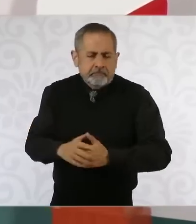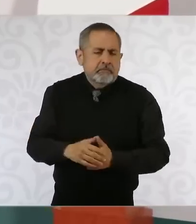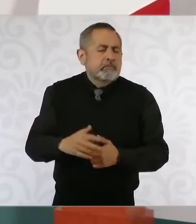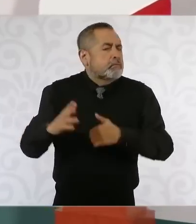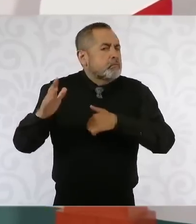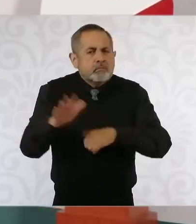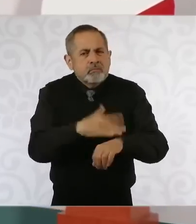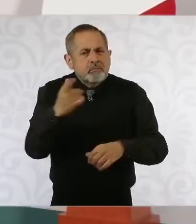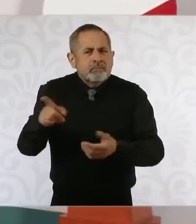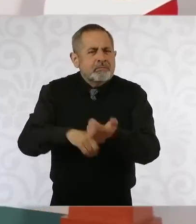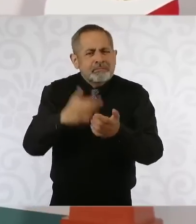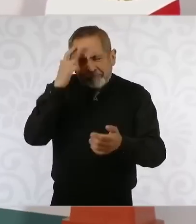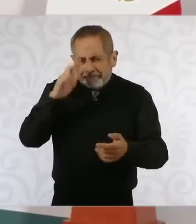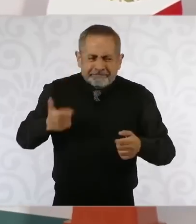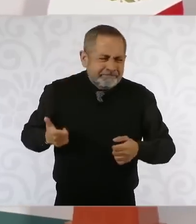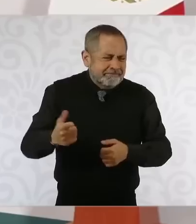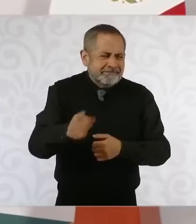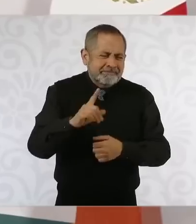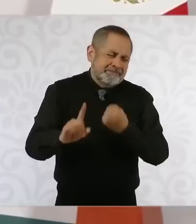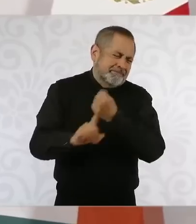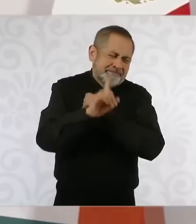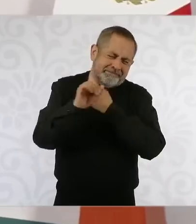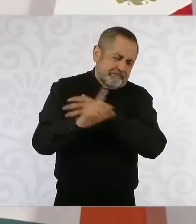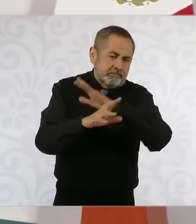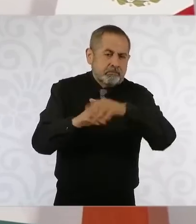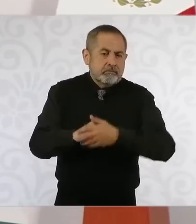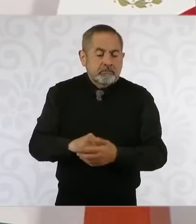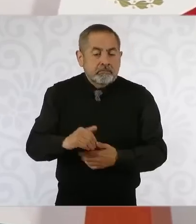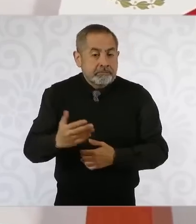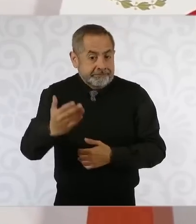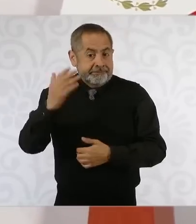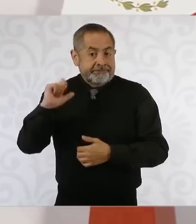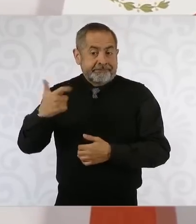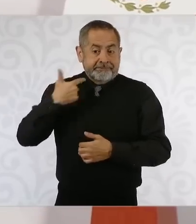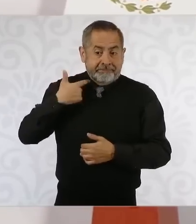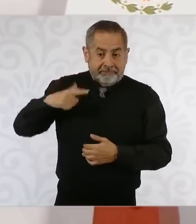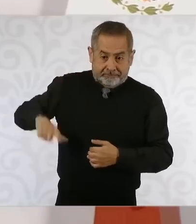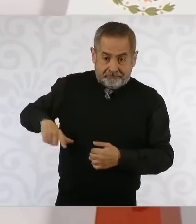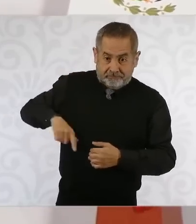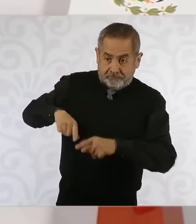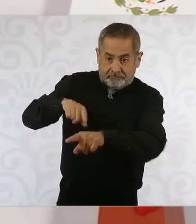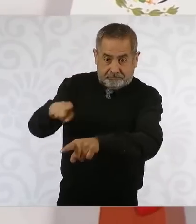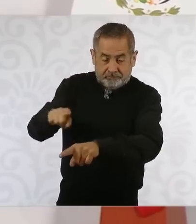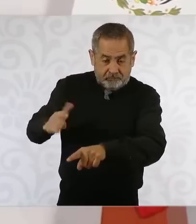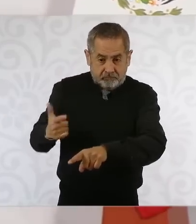el gobierno anterior se quiso responsabilizar al Gobierno Federal como si los gobiernos estatales